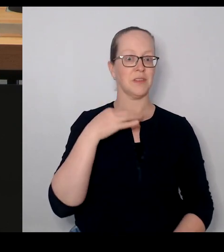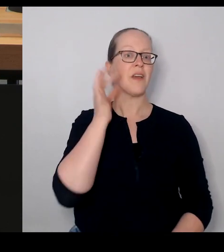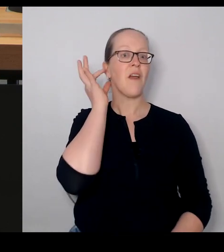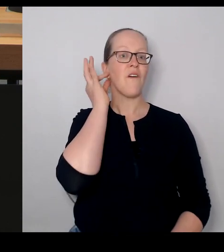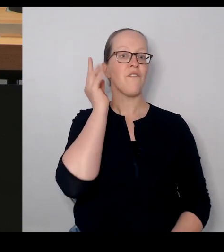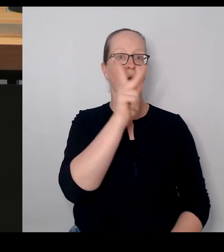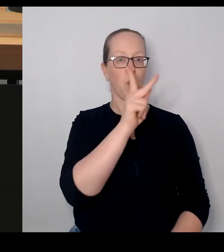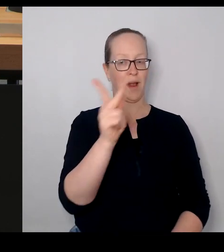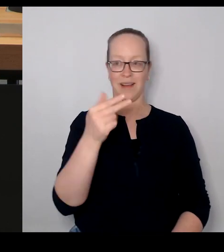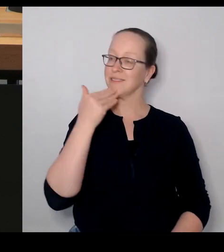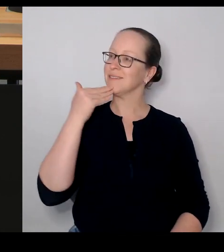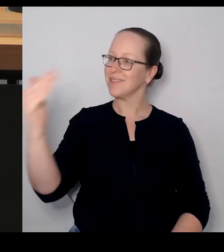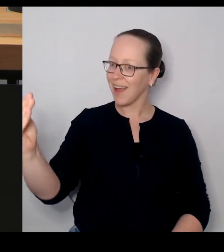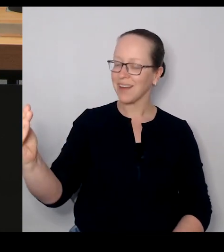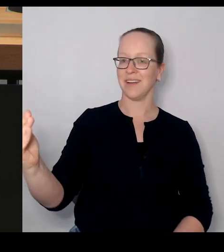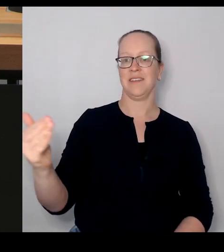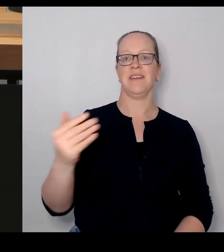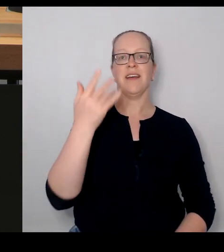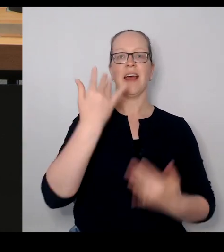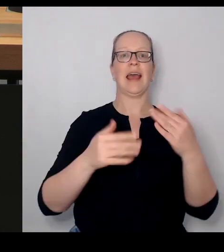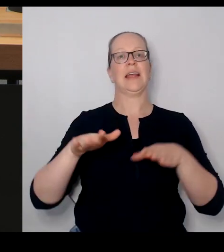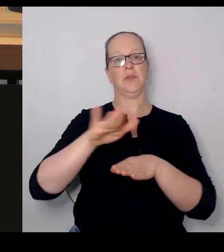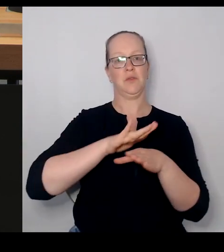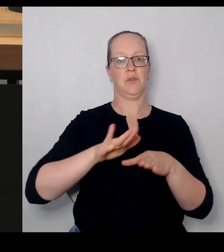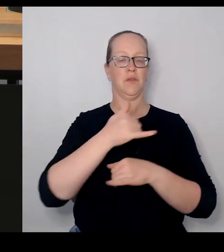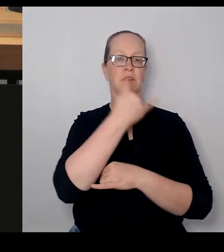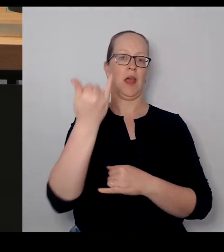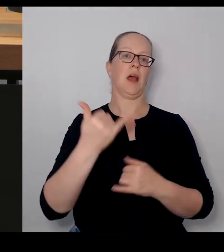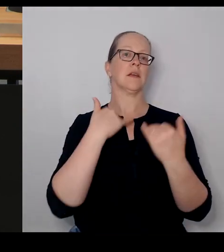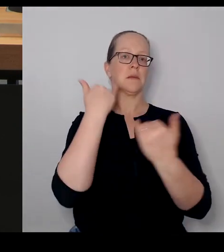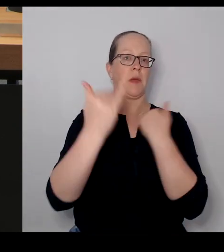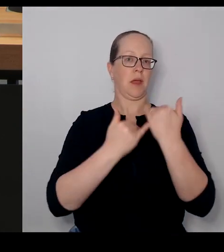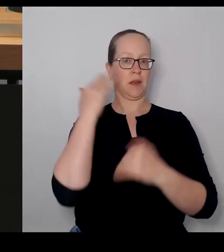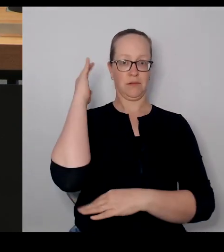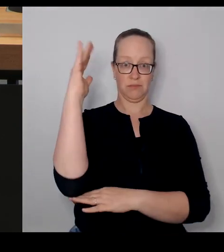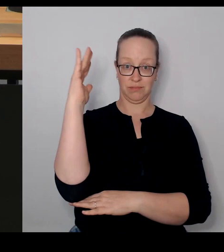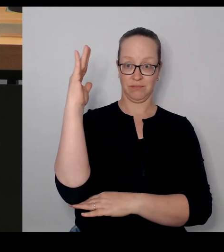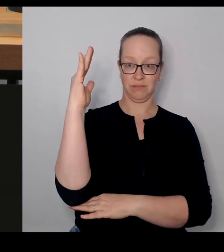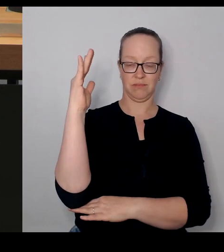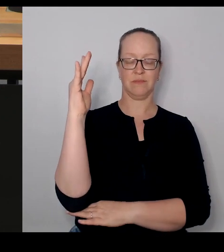Stelle möchte ich Ihnen ganz herzlich auch persönlich und im Namen meiner Fraktion zum Geburtstag gratulieren. Alles Gute!